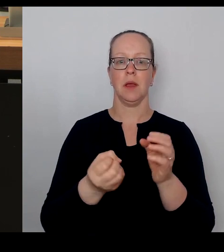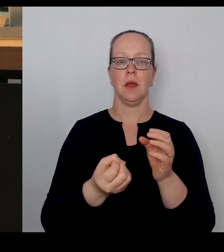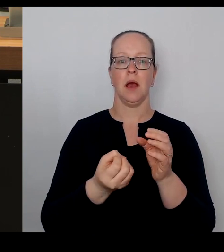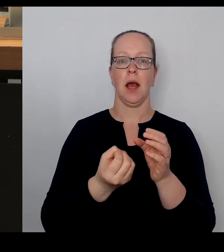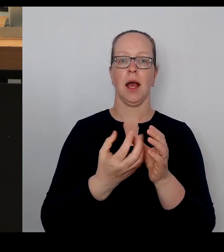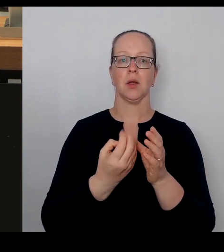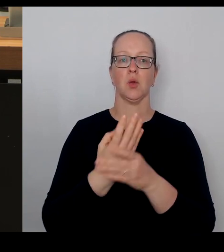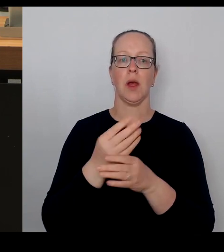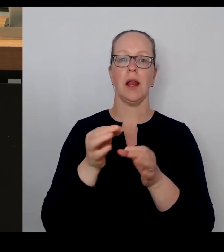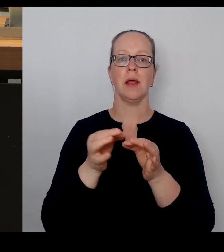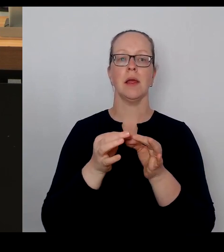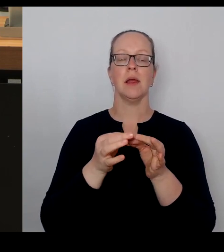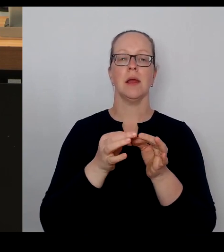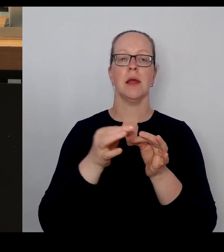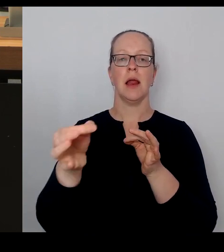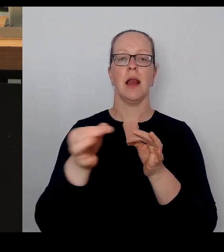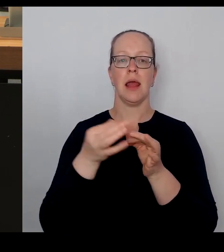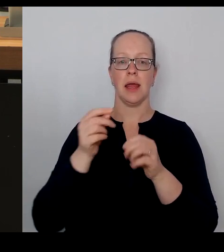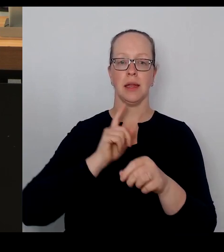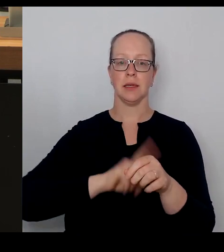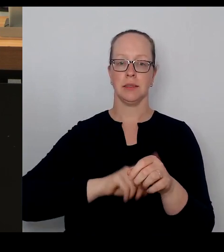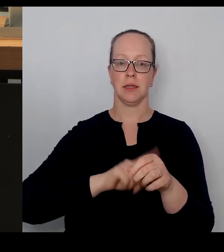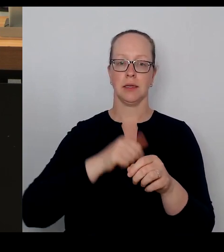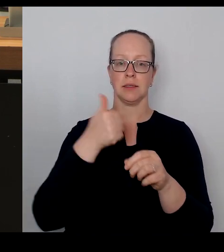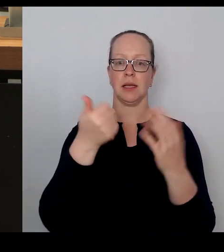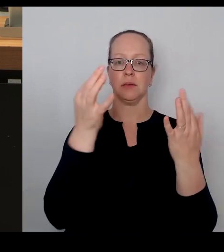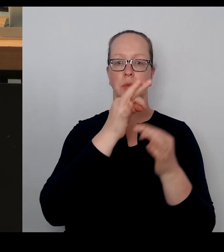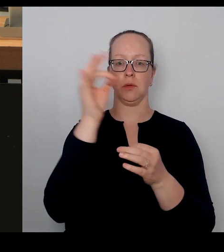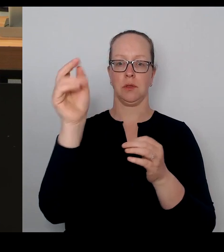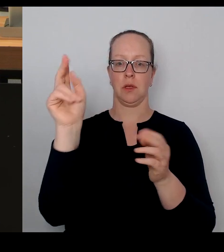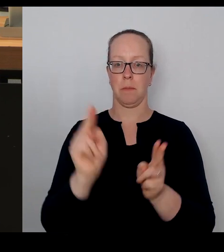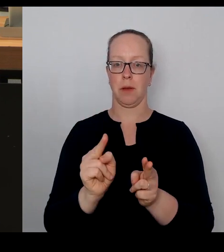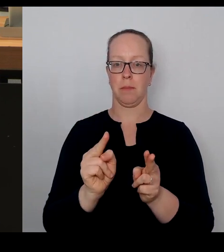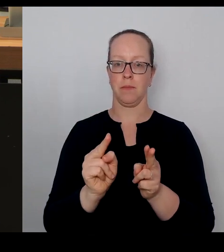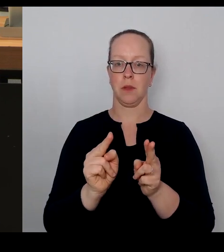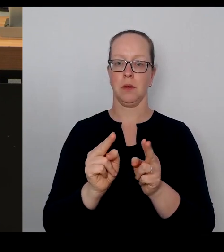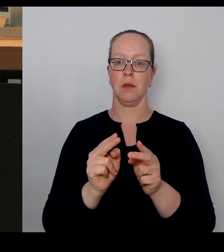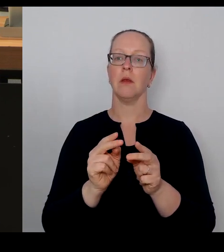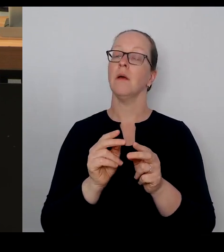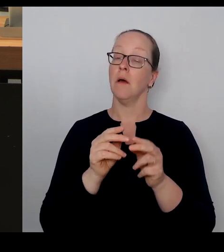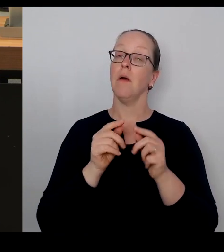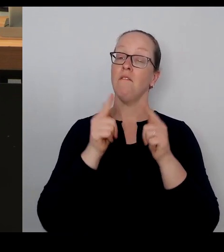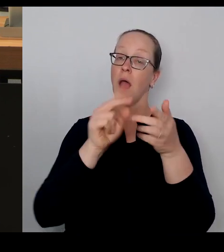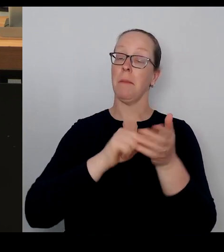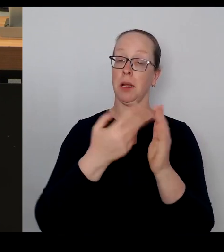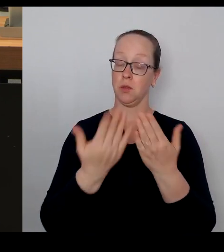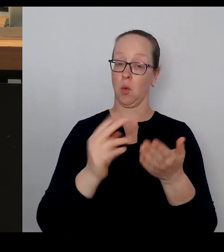Und dazu gehört einfach die Rechnung. Schnellere Busse, das bedeutet am Ende ein geringerer Fahrermangel